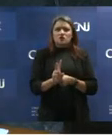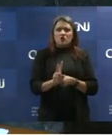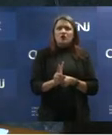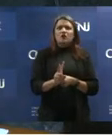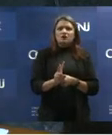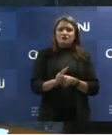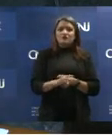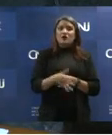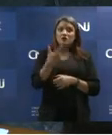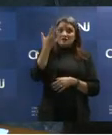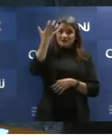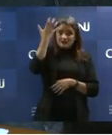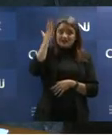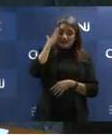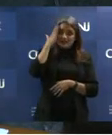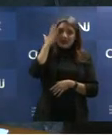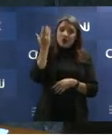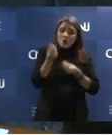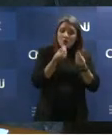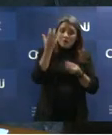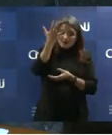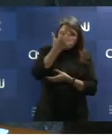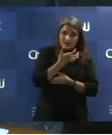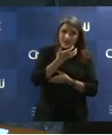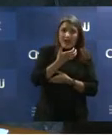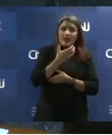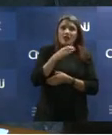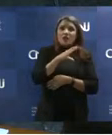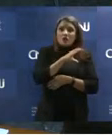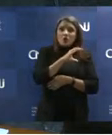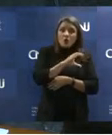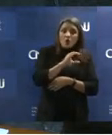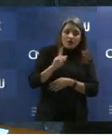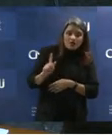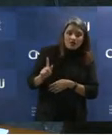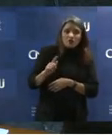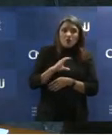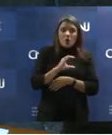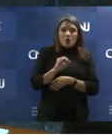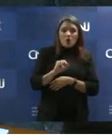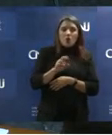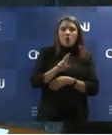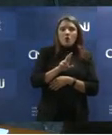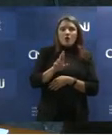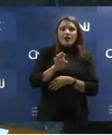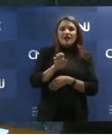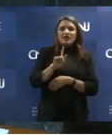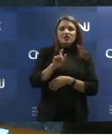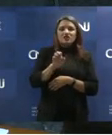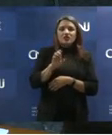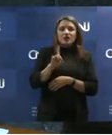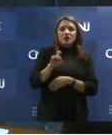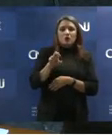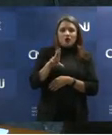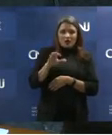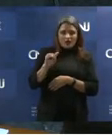dos atos da Corregedoria e de toda a equipe com a qual eu convivi e aprendi a ter uma grande admiração que há de fato.